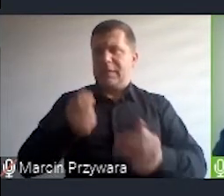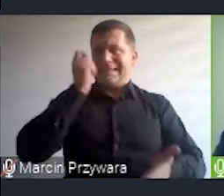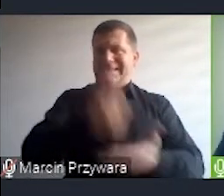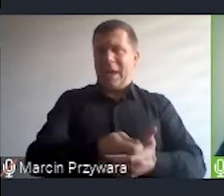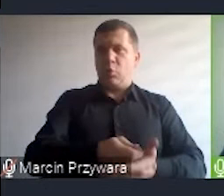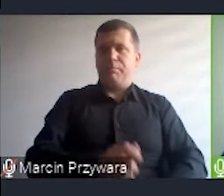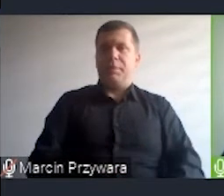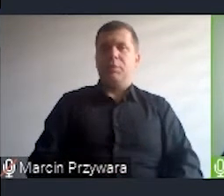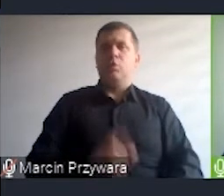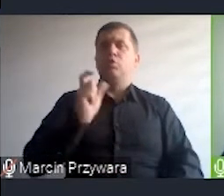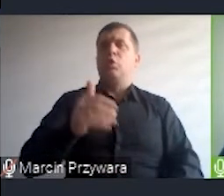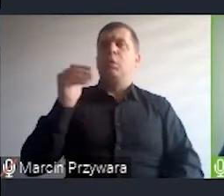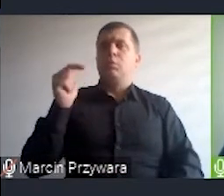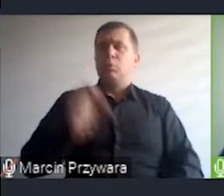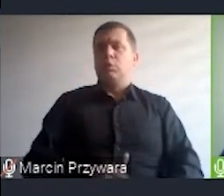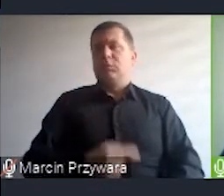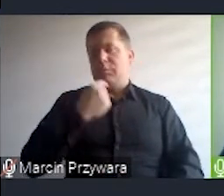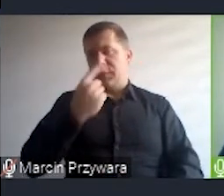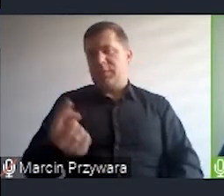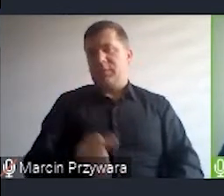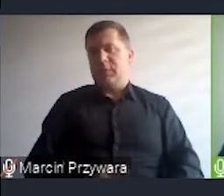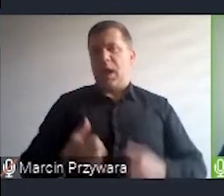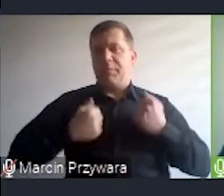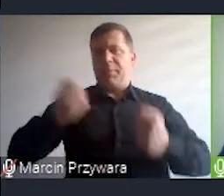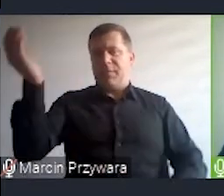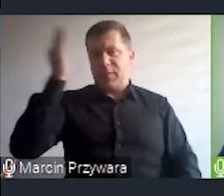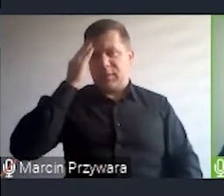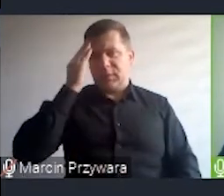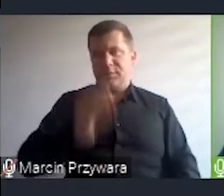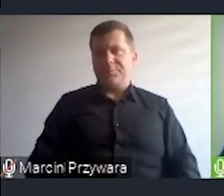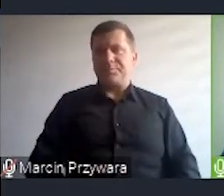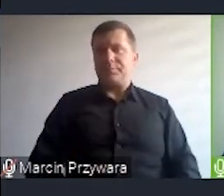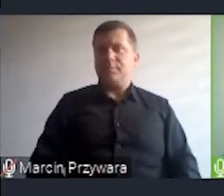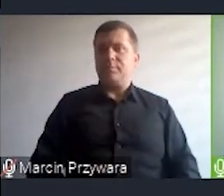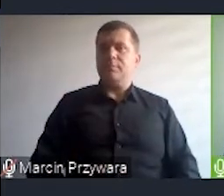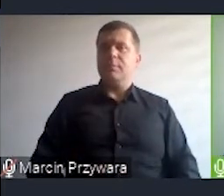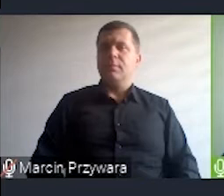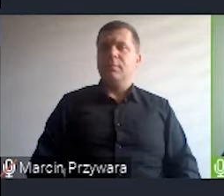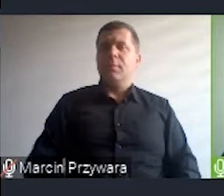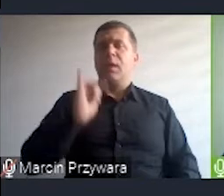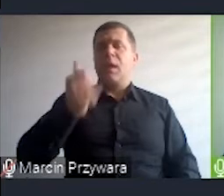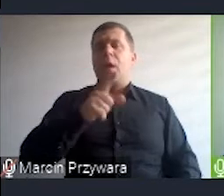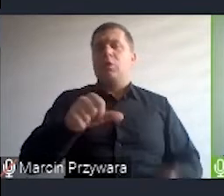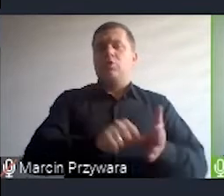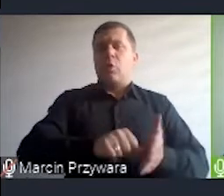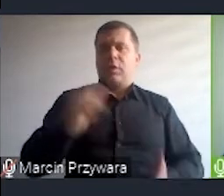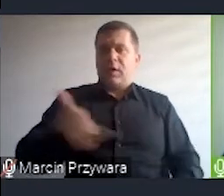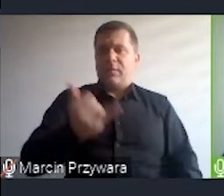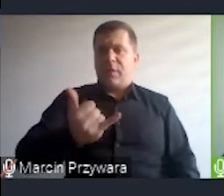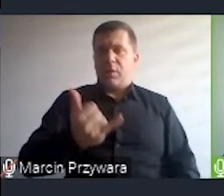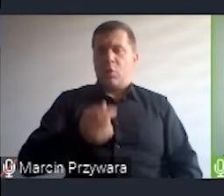Co muszę powiedzieć Państwu o zakupie, żebyście wiedzieli jak te środki trwałe kupować.